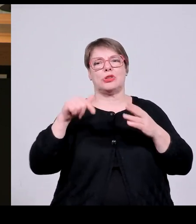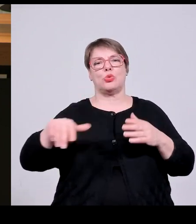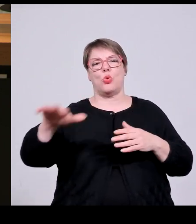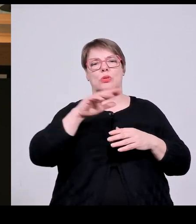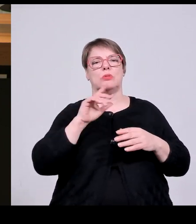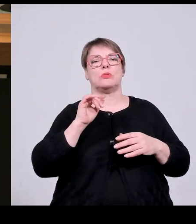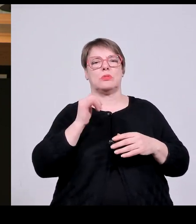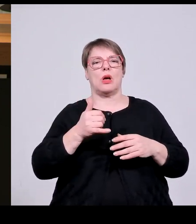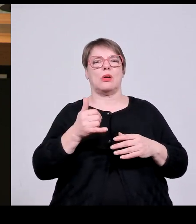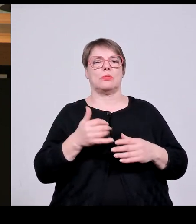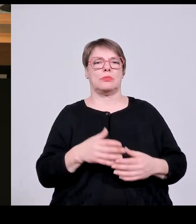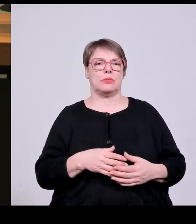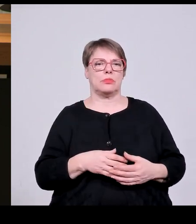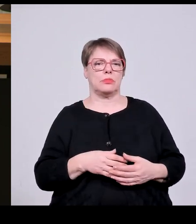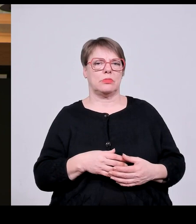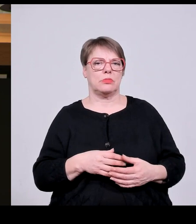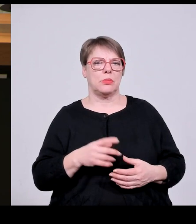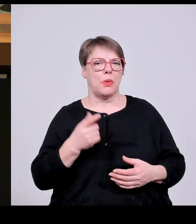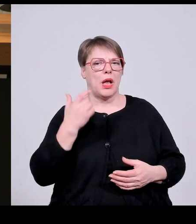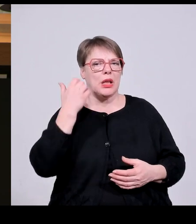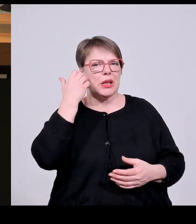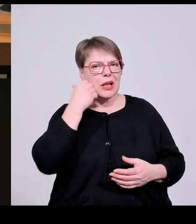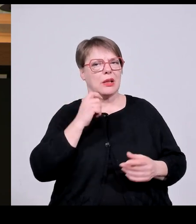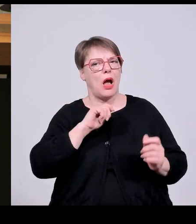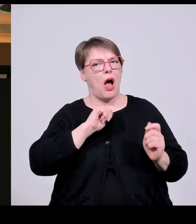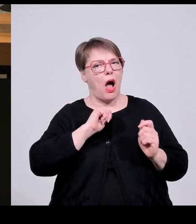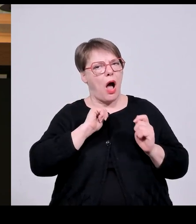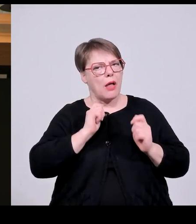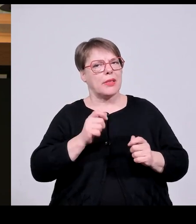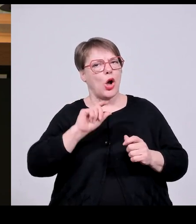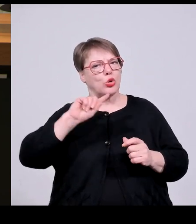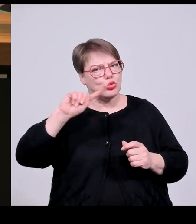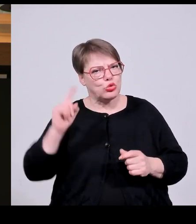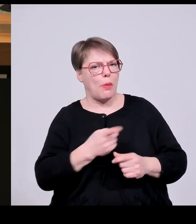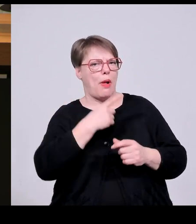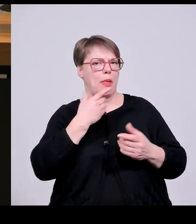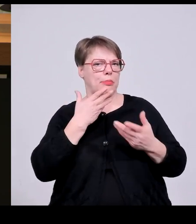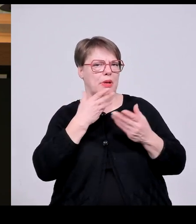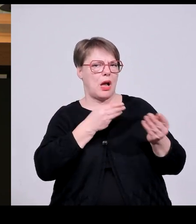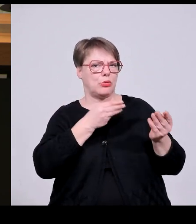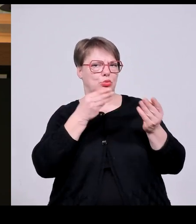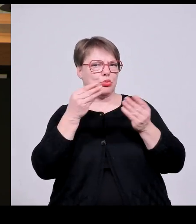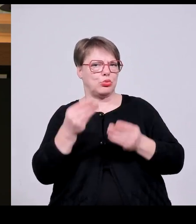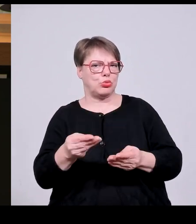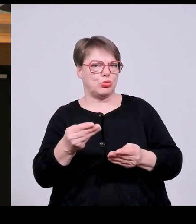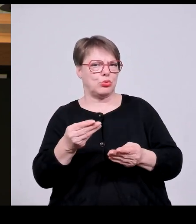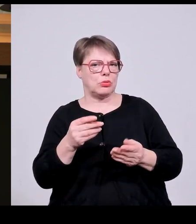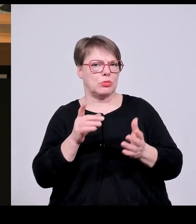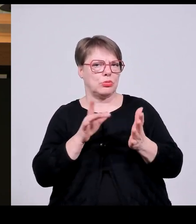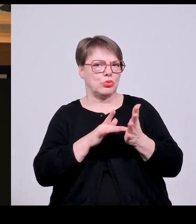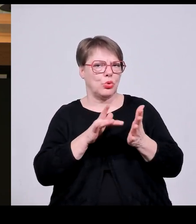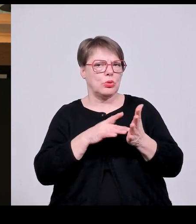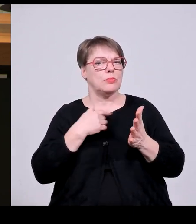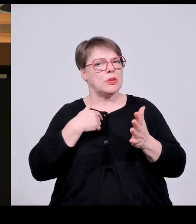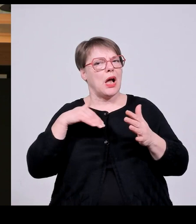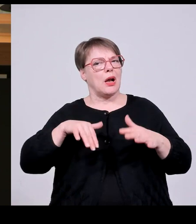Ich kann Ihnen das Datum sagen. Am dritten Februar 2021 hat die FDP Fraktion diesen Antrag gestellt. Unter dem Titel: " die